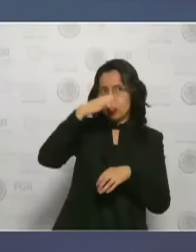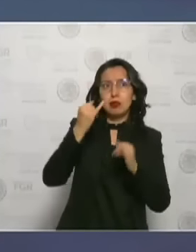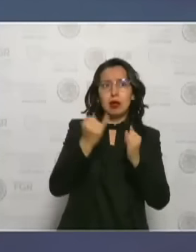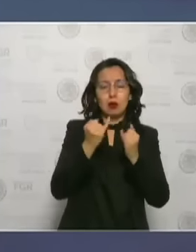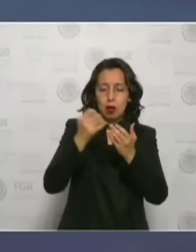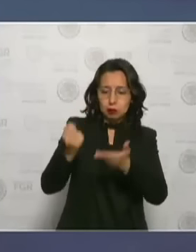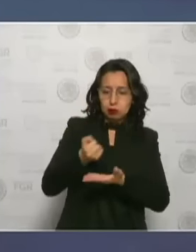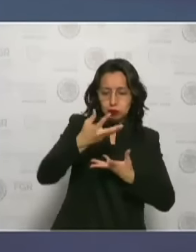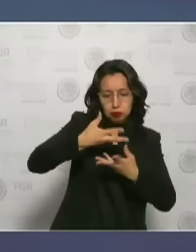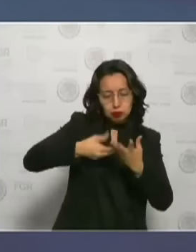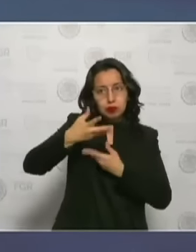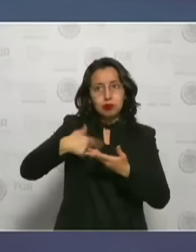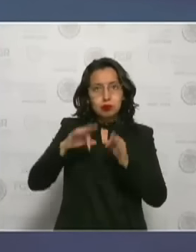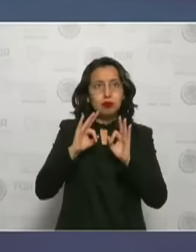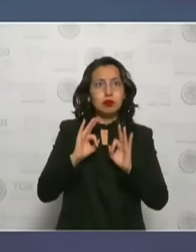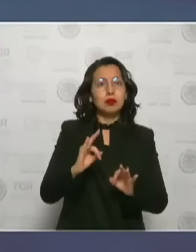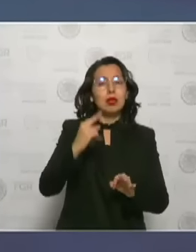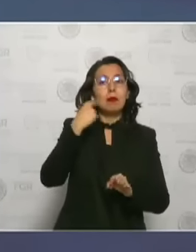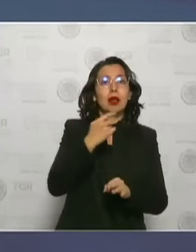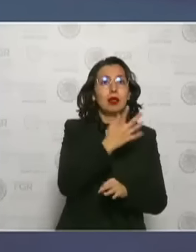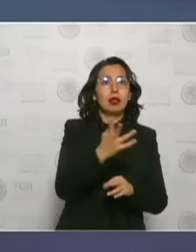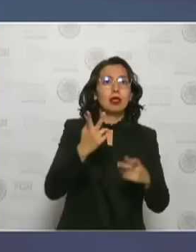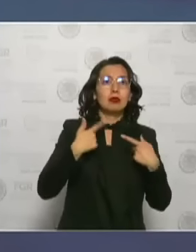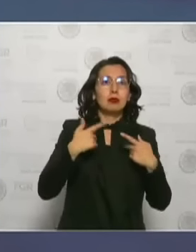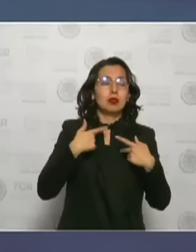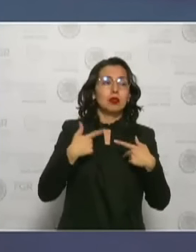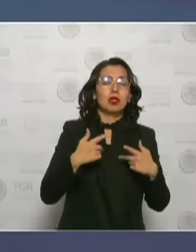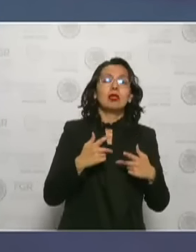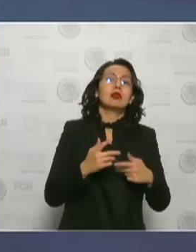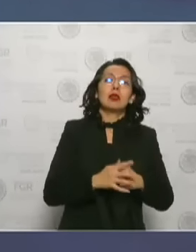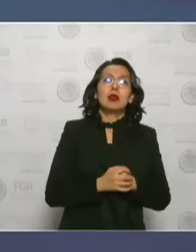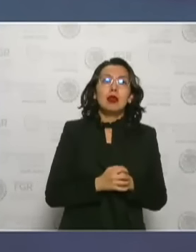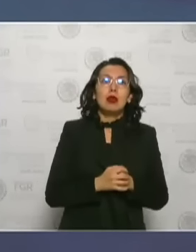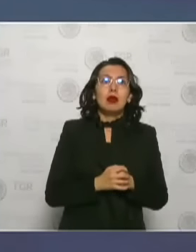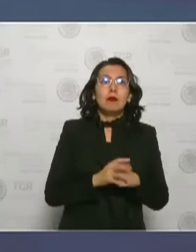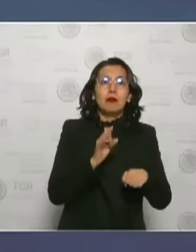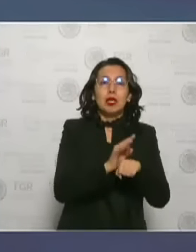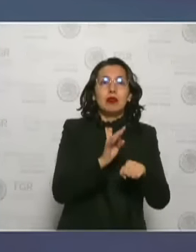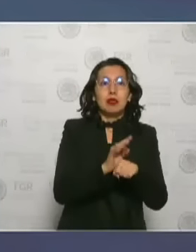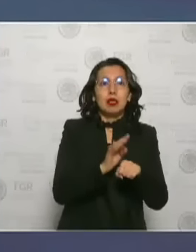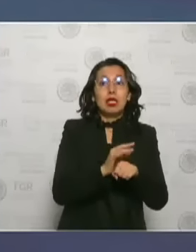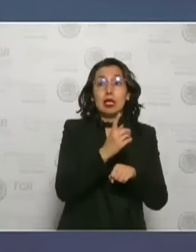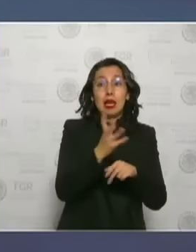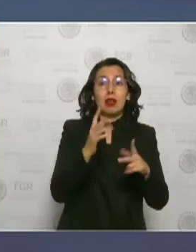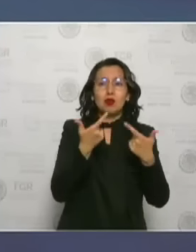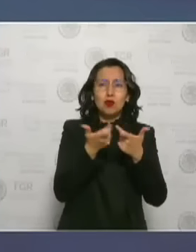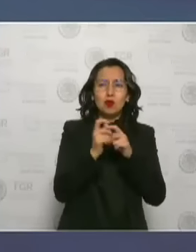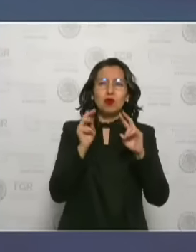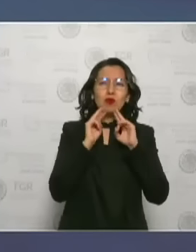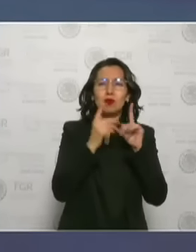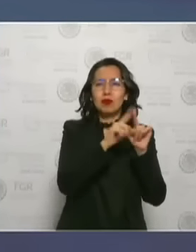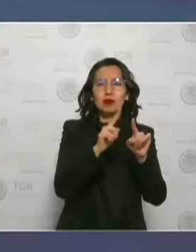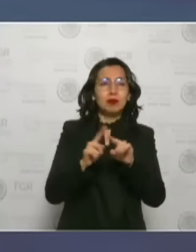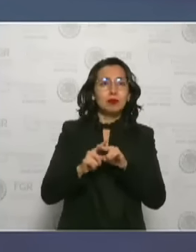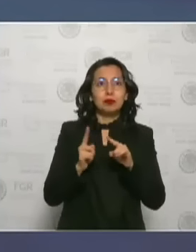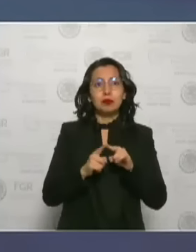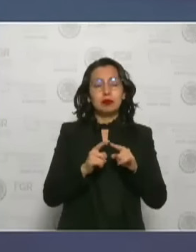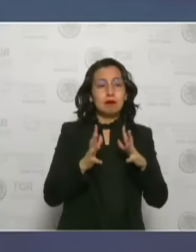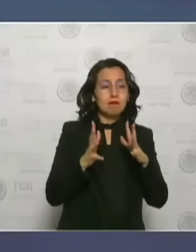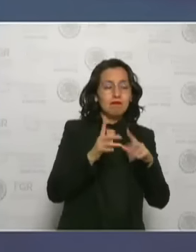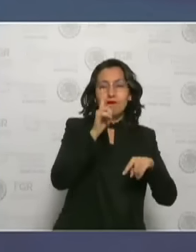recursos institucionales para desmantelar de raíz estas redes delictivas. En lo que concierne al